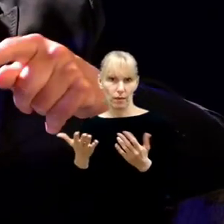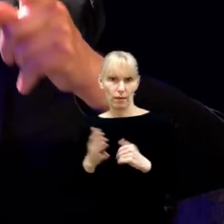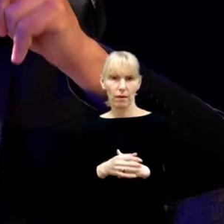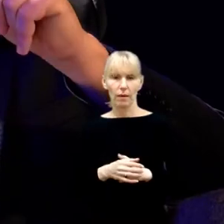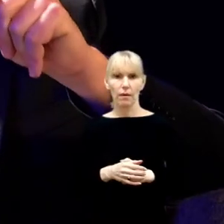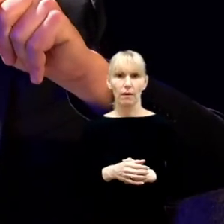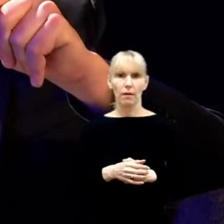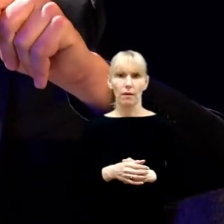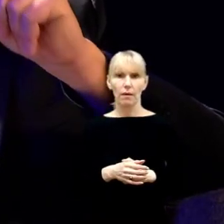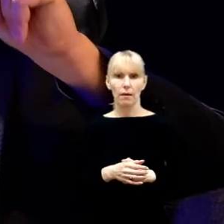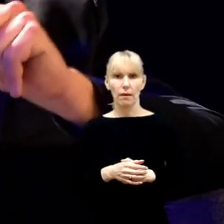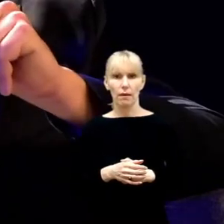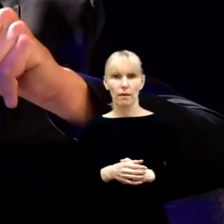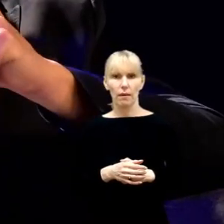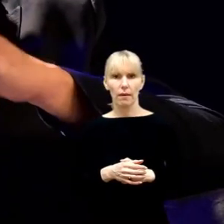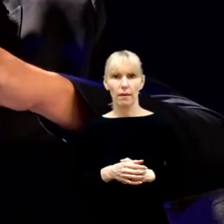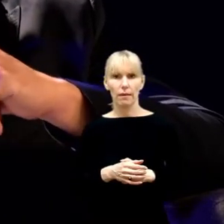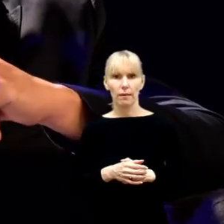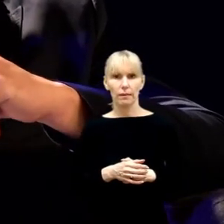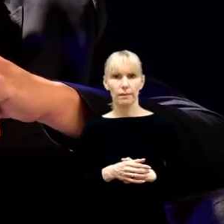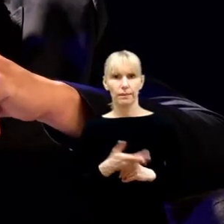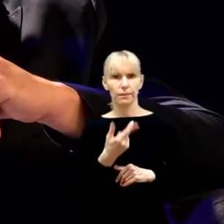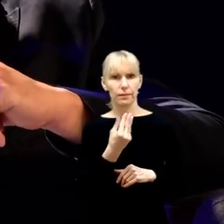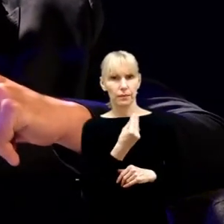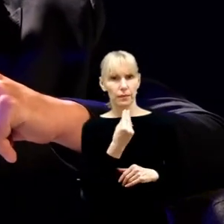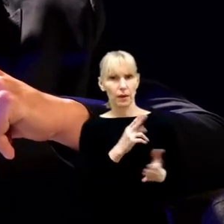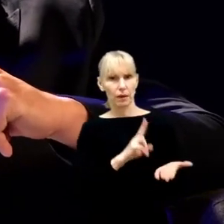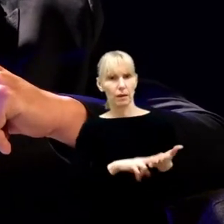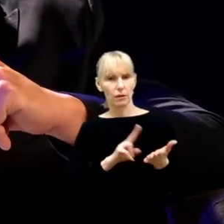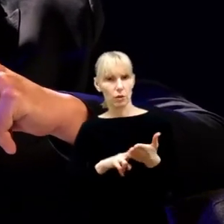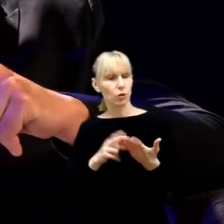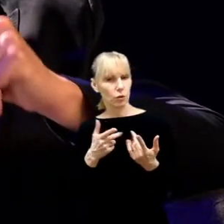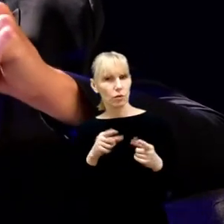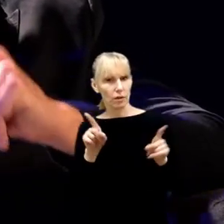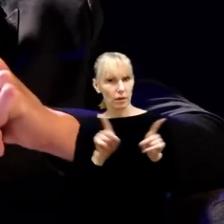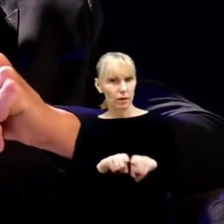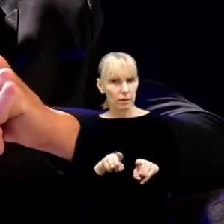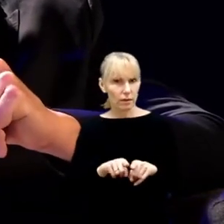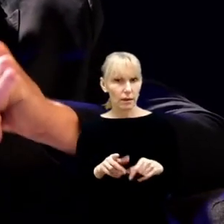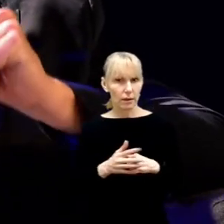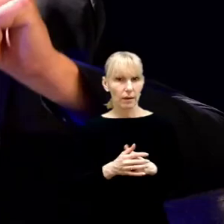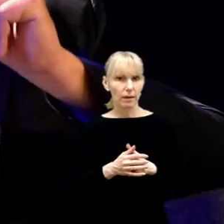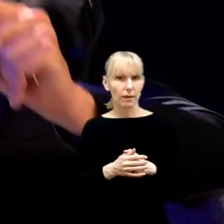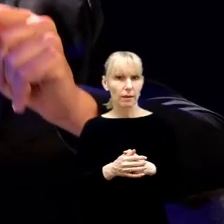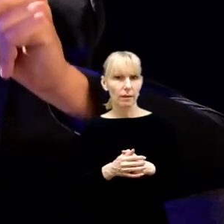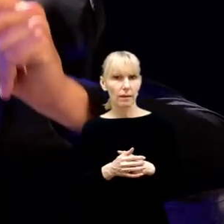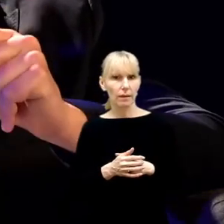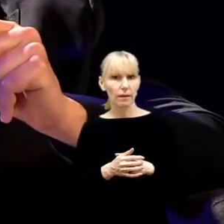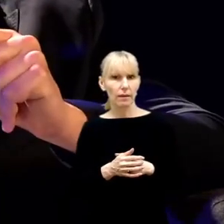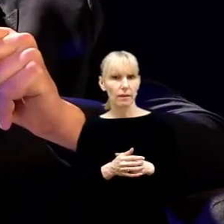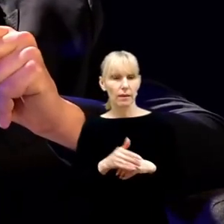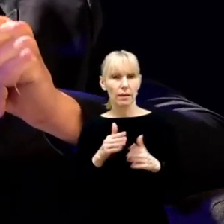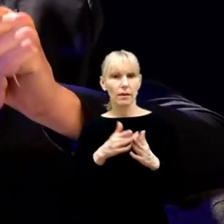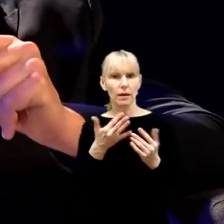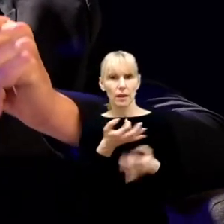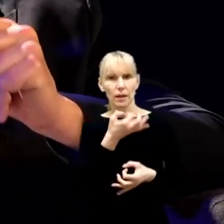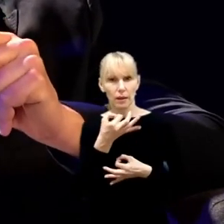ale do czynszów także, Agata na pewno będzie chciała do ocen coś powiedzieć. Ja tylko zapytam o możliwości współpracy i doświadczenia